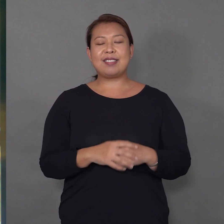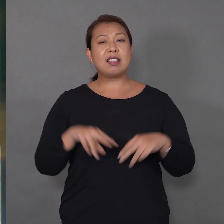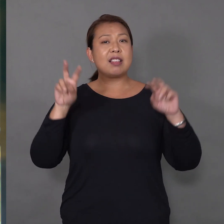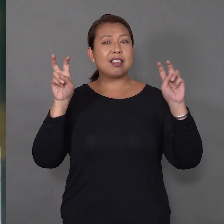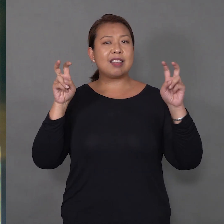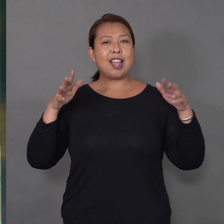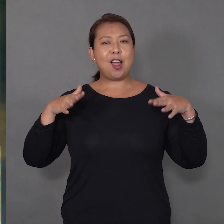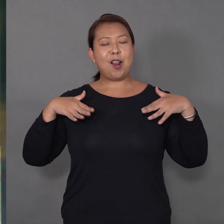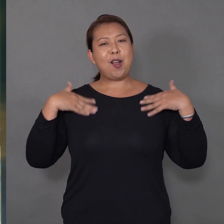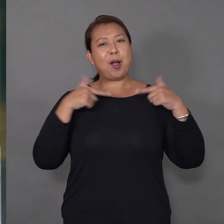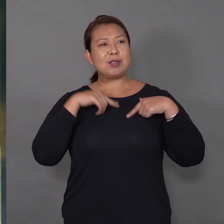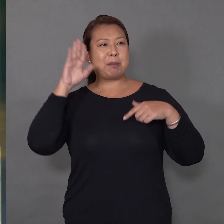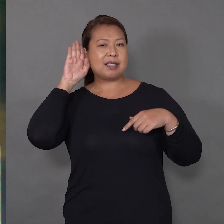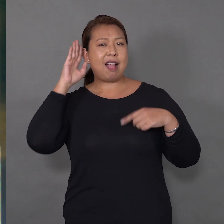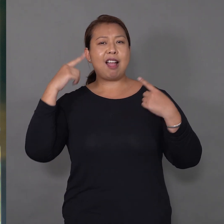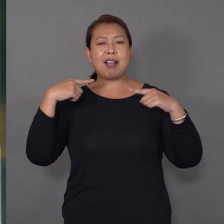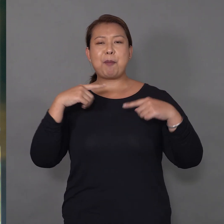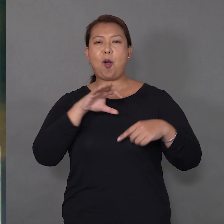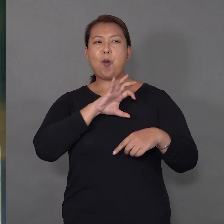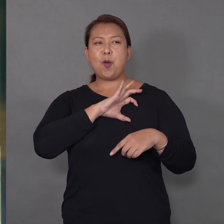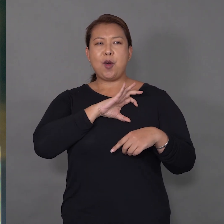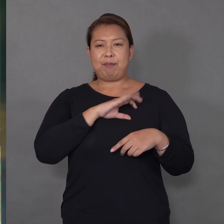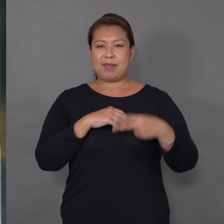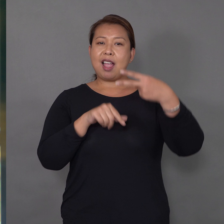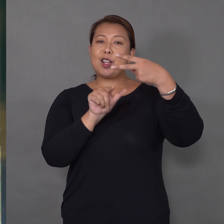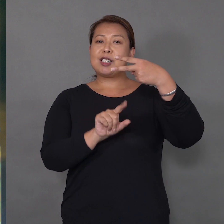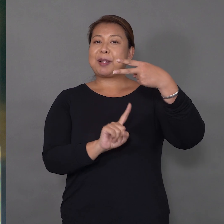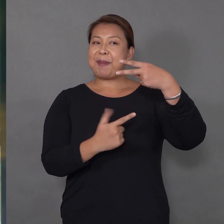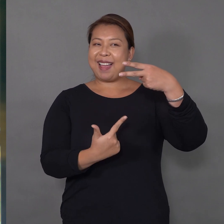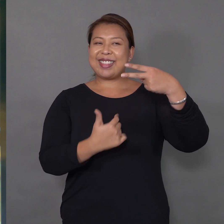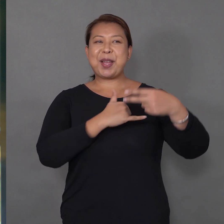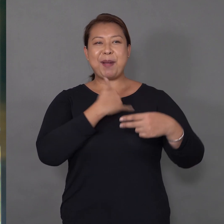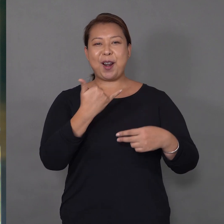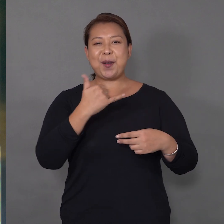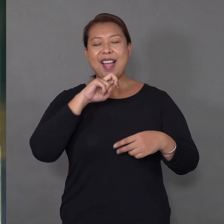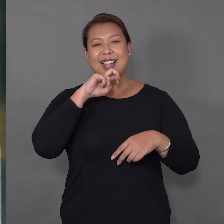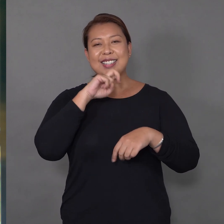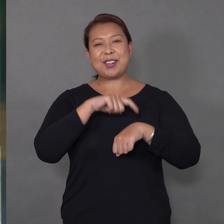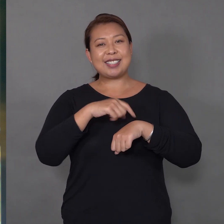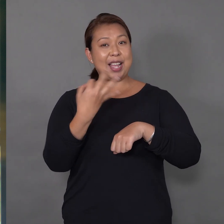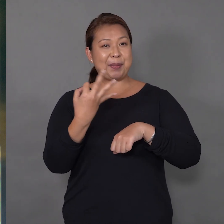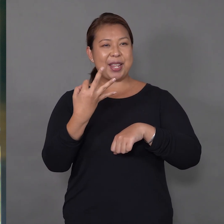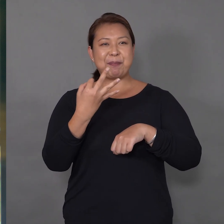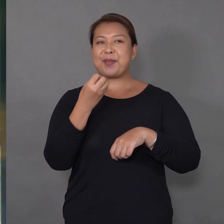《樂悠心聲》音樂會 將於二月十八日（星期六）下午3時